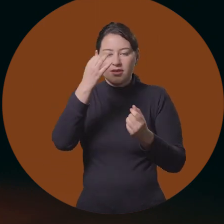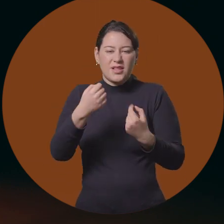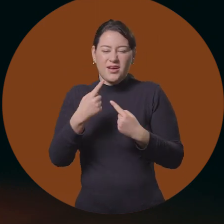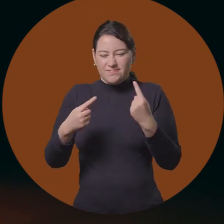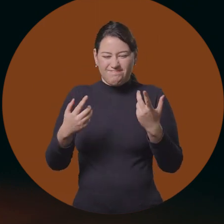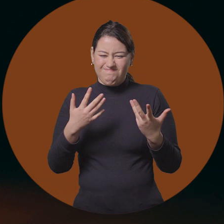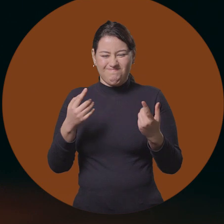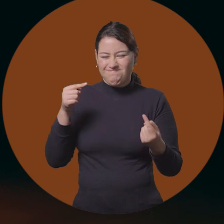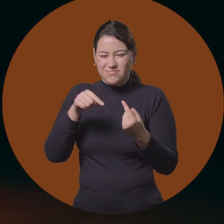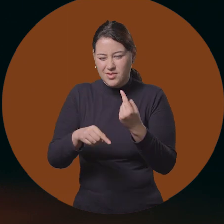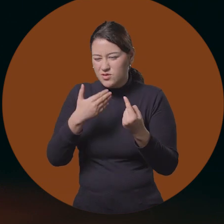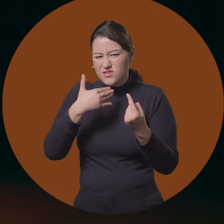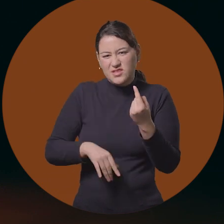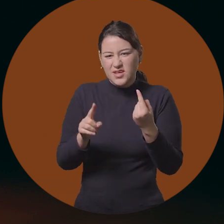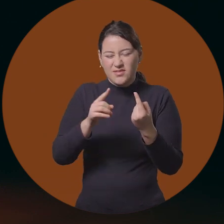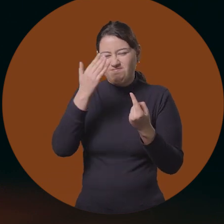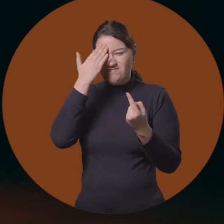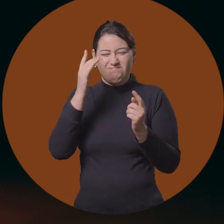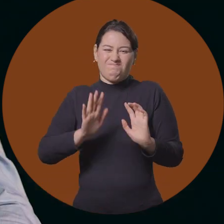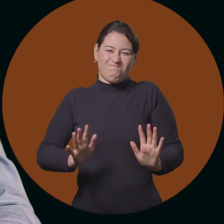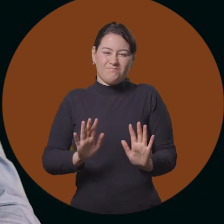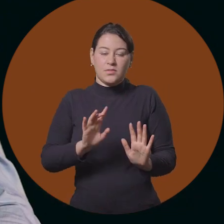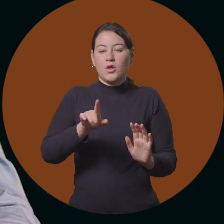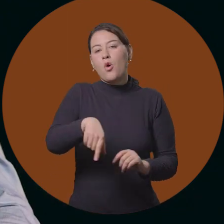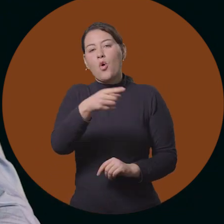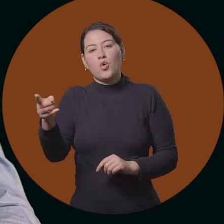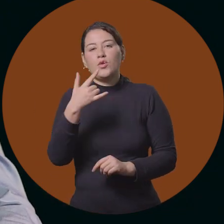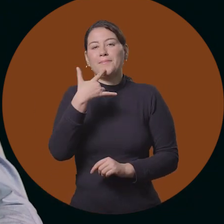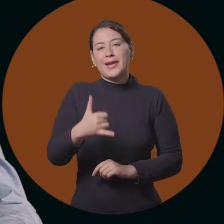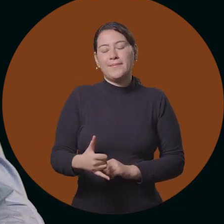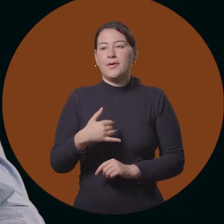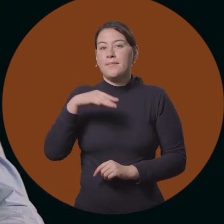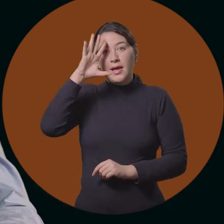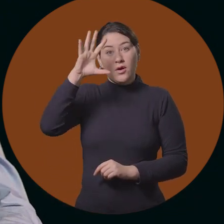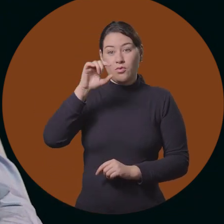no terminaba de entender, no terminaba de saberlo. Lo otro, por ejemplo, me acuerdo con Raúl Cohe,